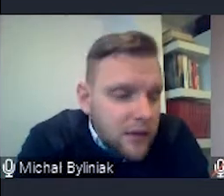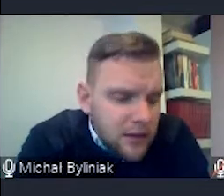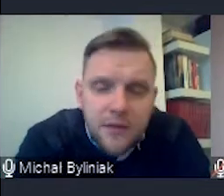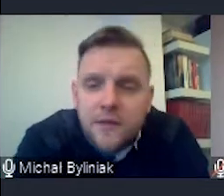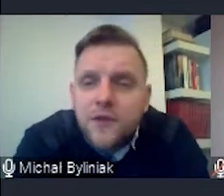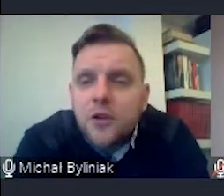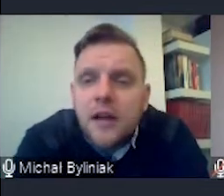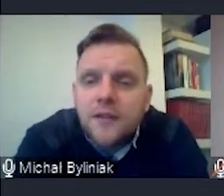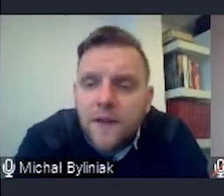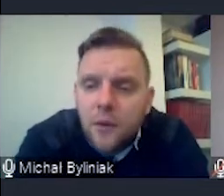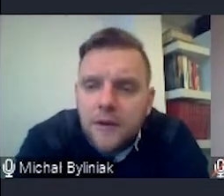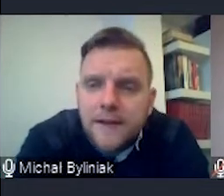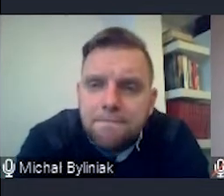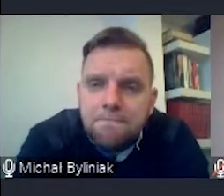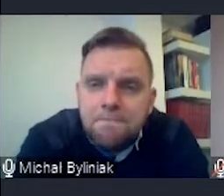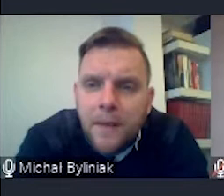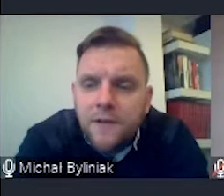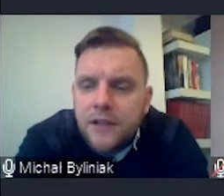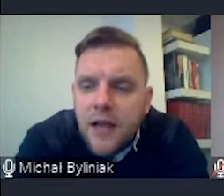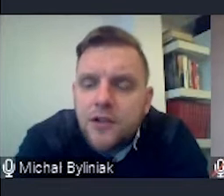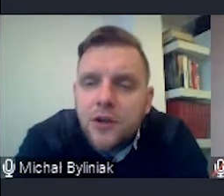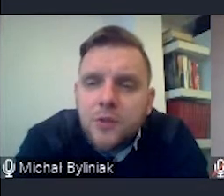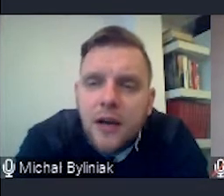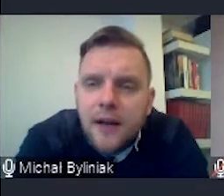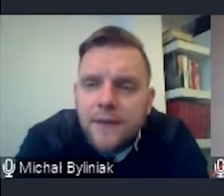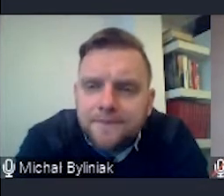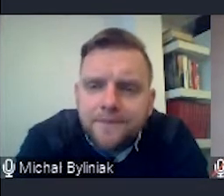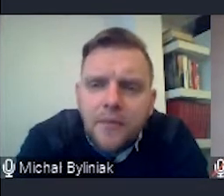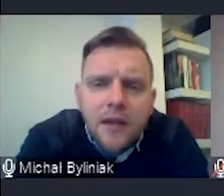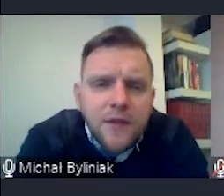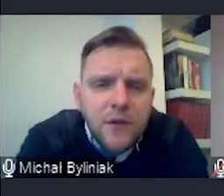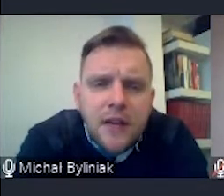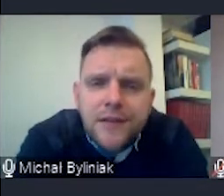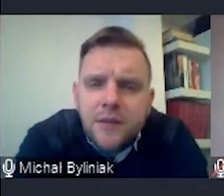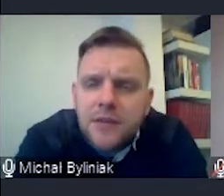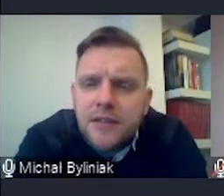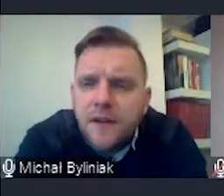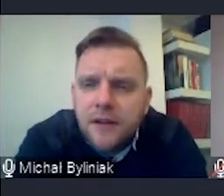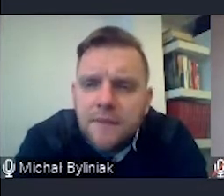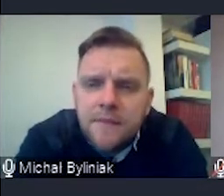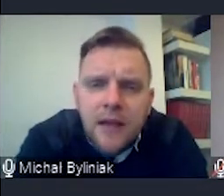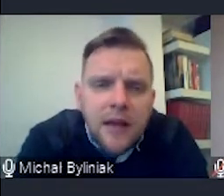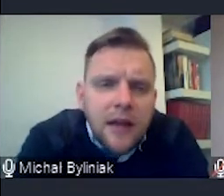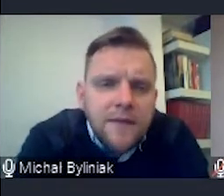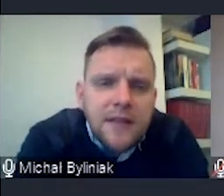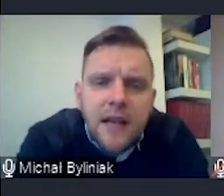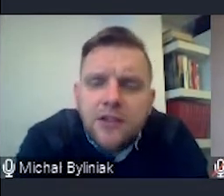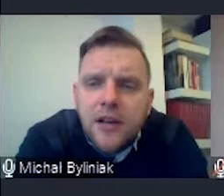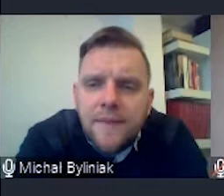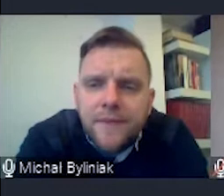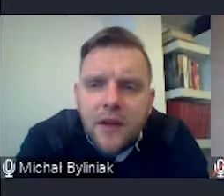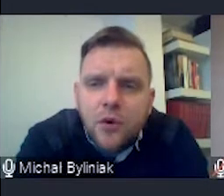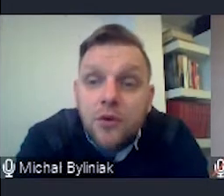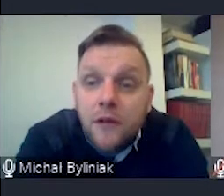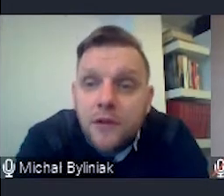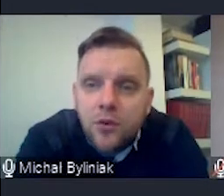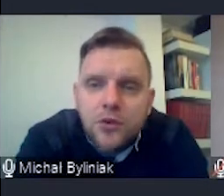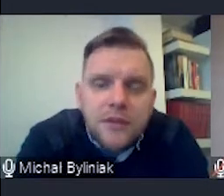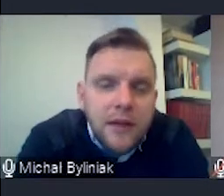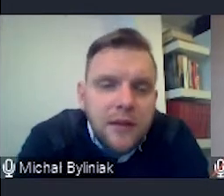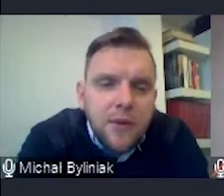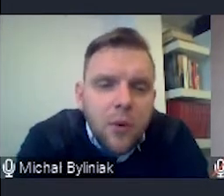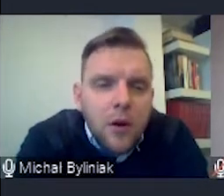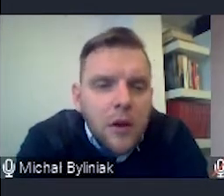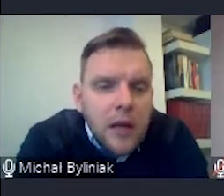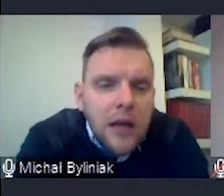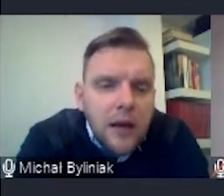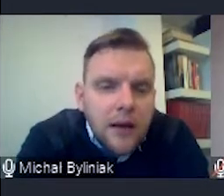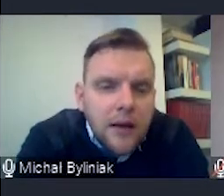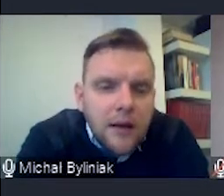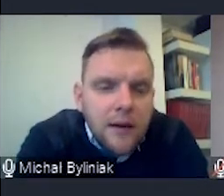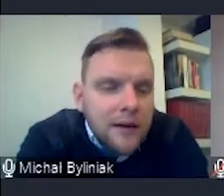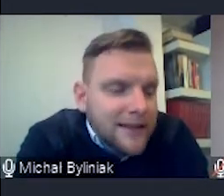Natomiast w środkach trwałych i w tych naszych obszarach związanych z ich pozyskiwaniem w zasadzie gruntownych dużych zmian nie było.